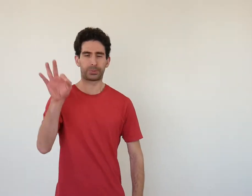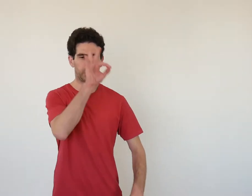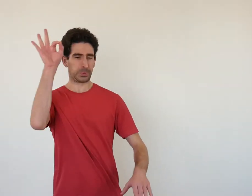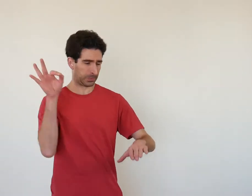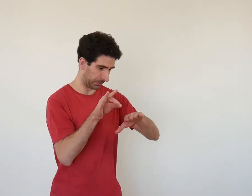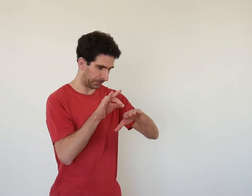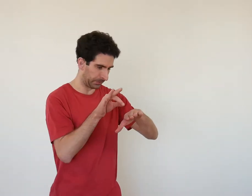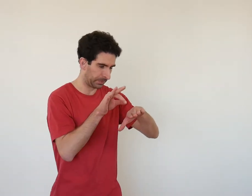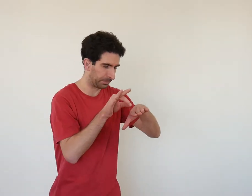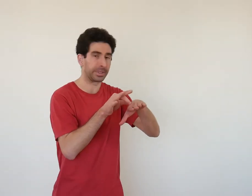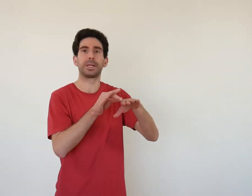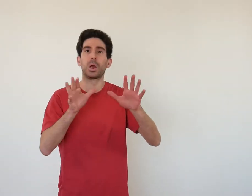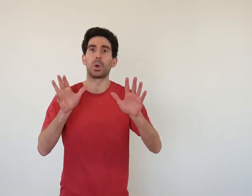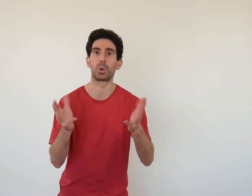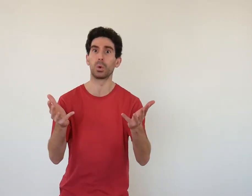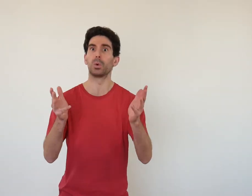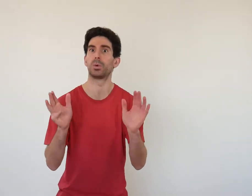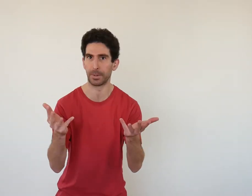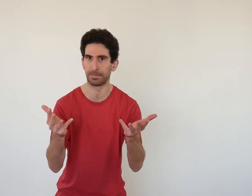Comment le moustique pique ?